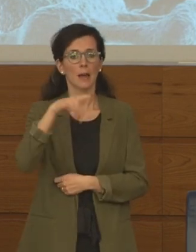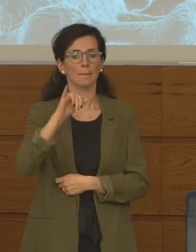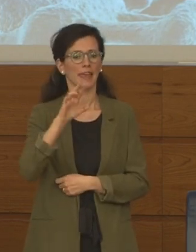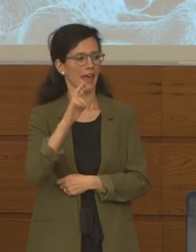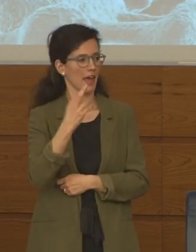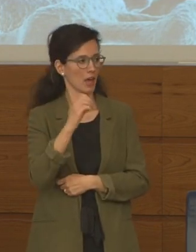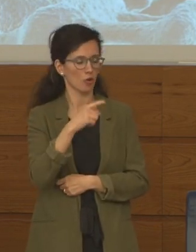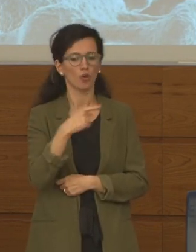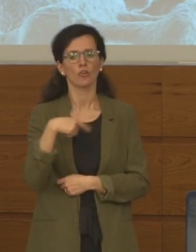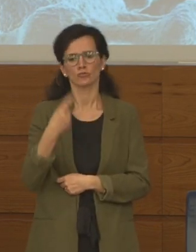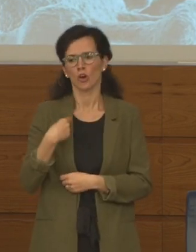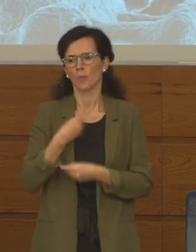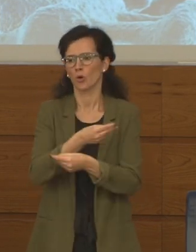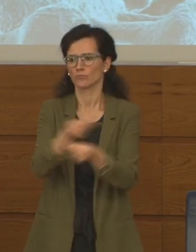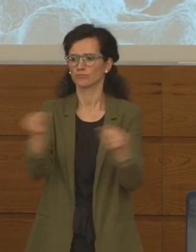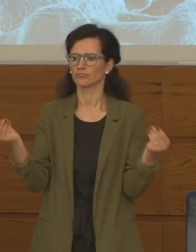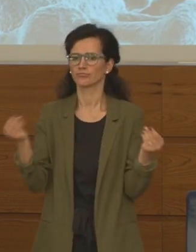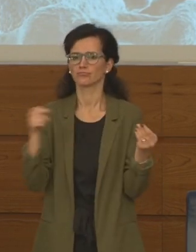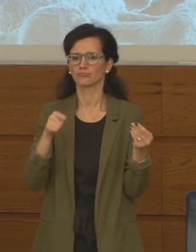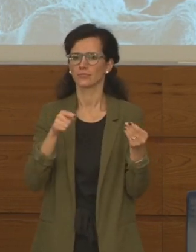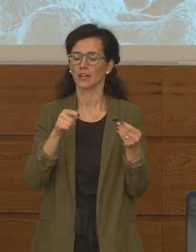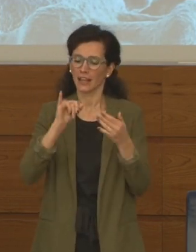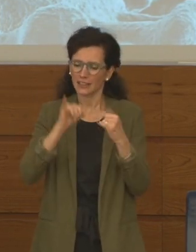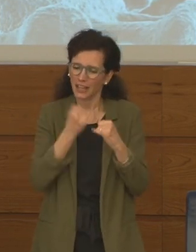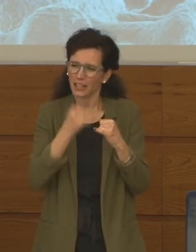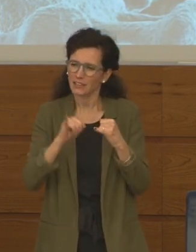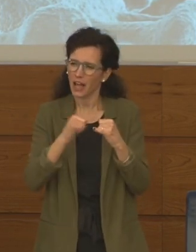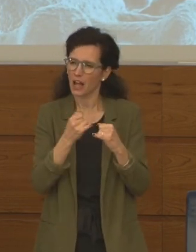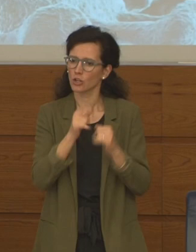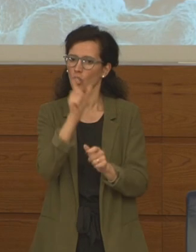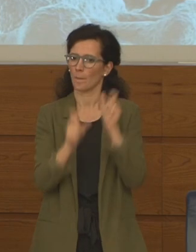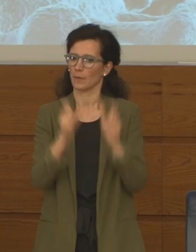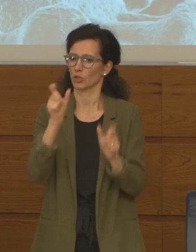delle persone